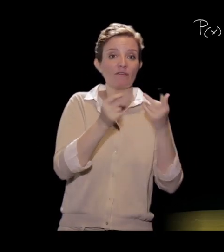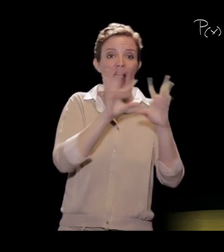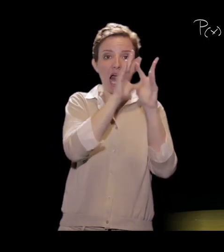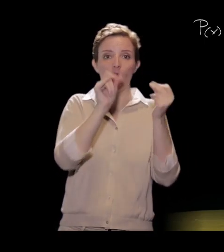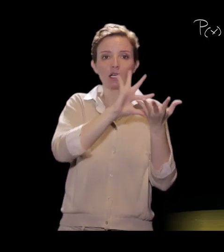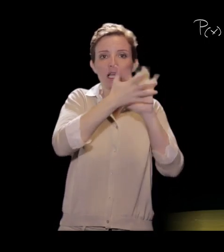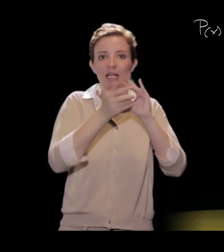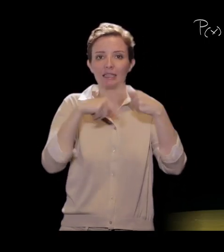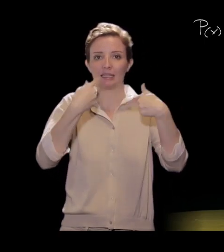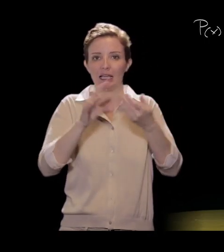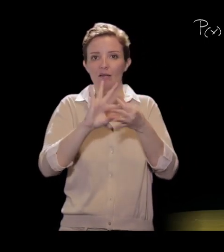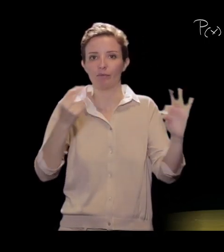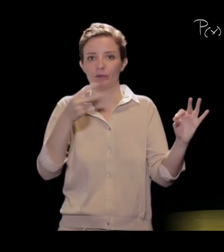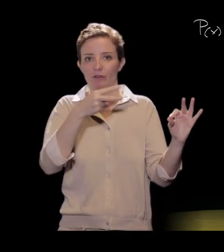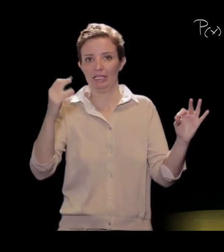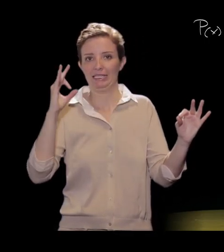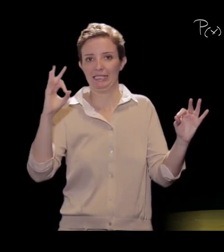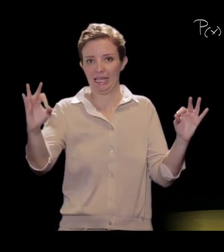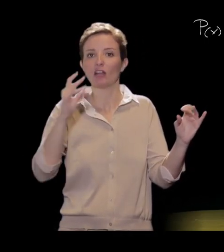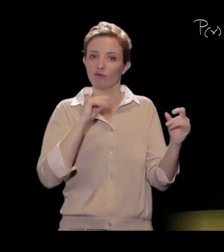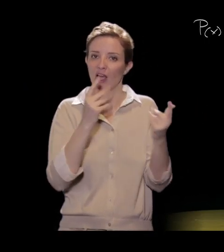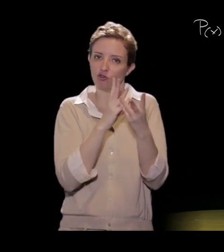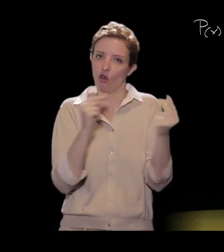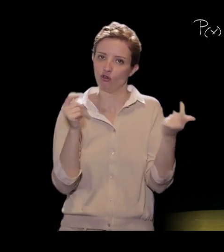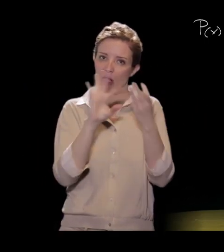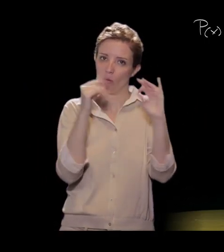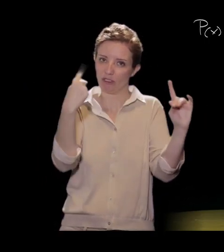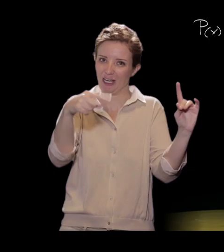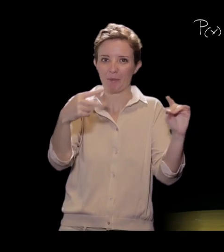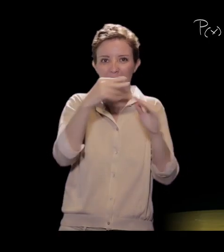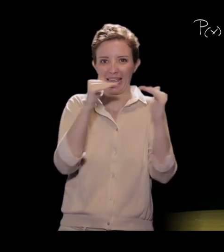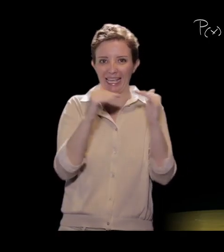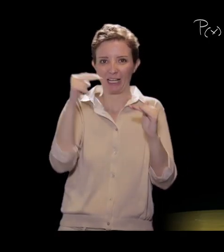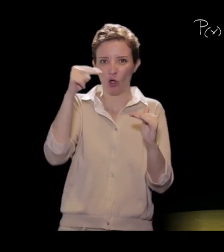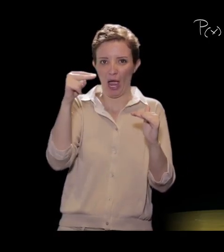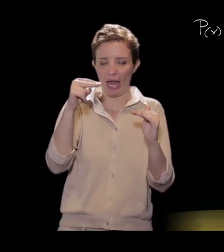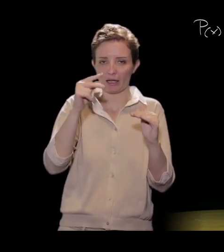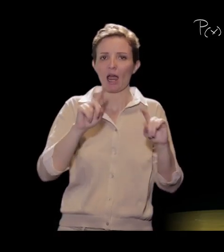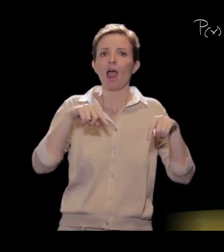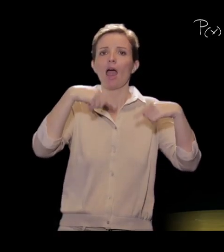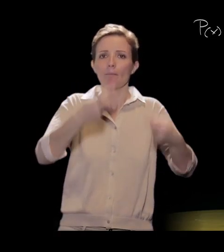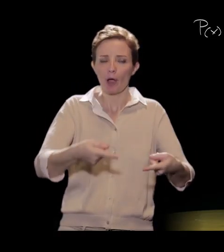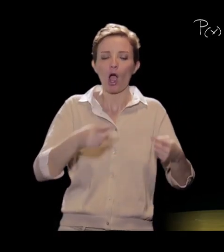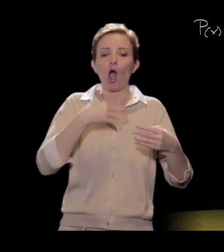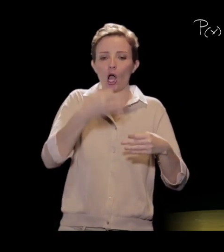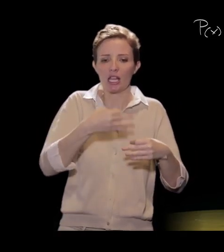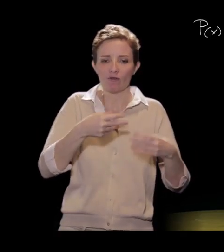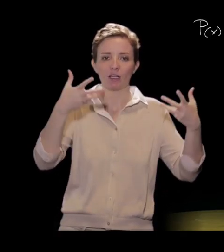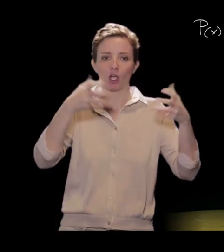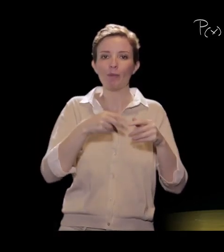che sono radici, cioè soluzioni di quella equazione di grado n. Poi si abbassa di volta in volta il grado del polinomio